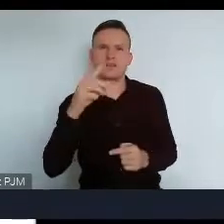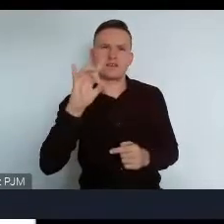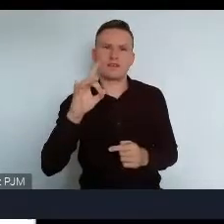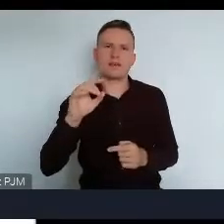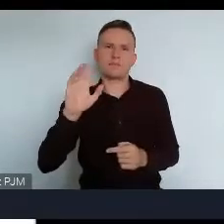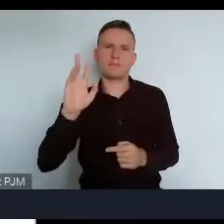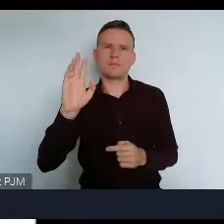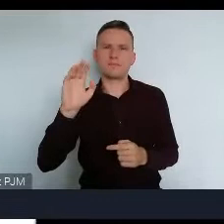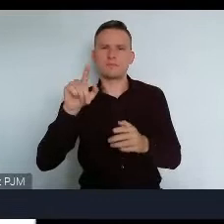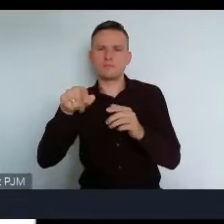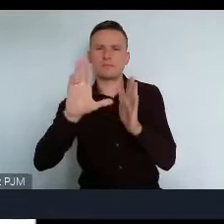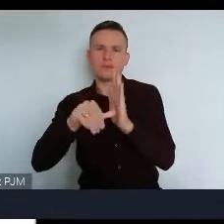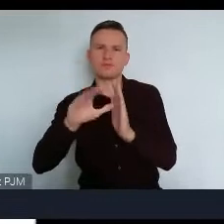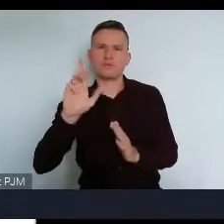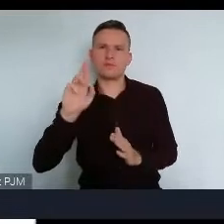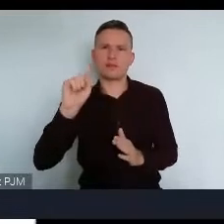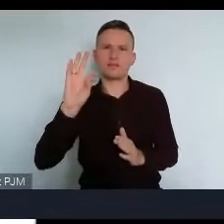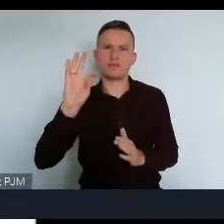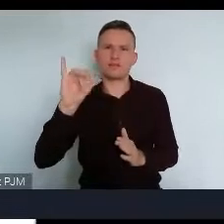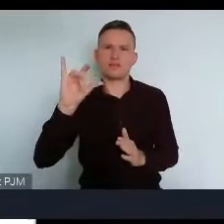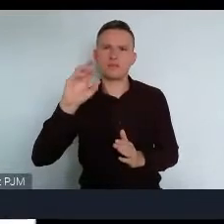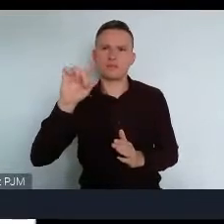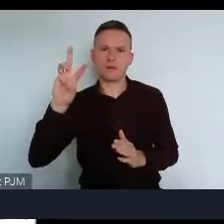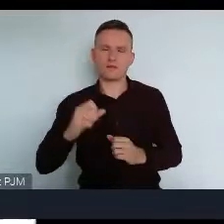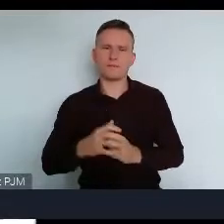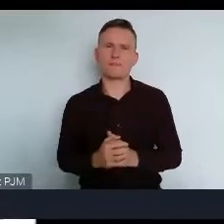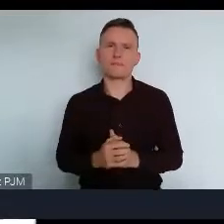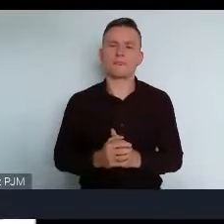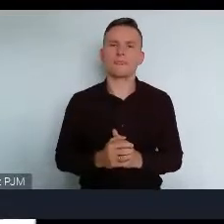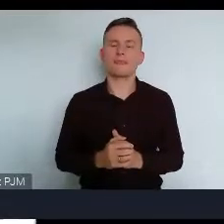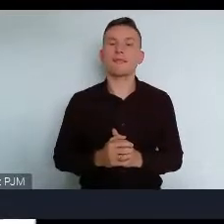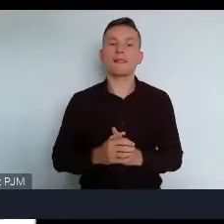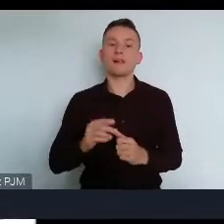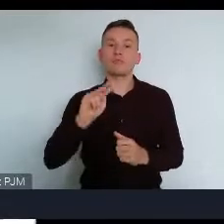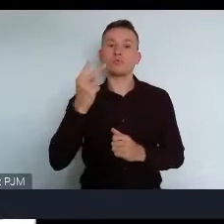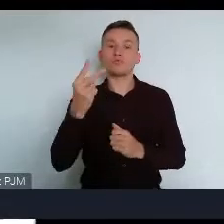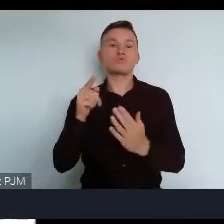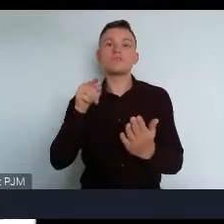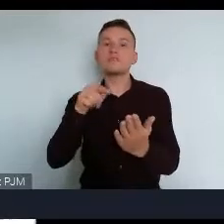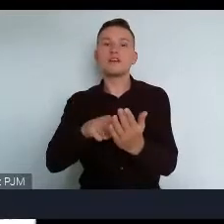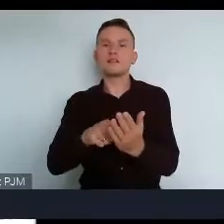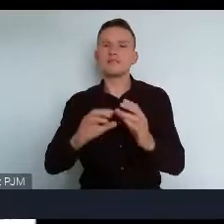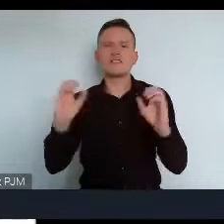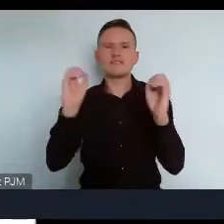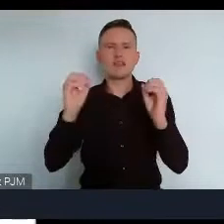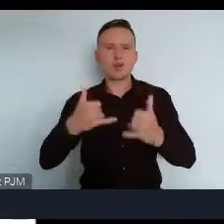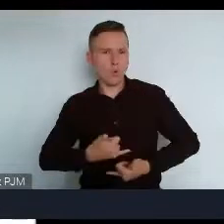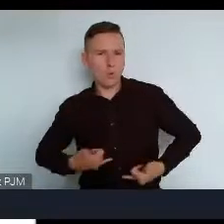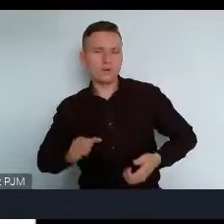Niższy priorytet SDG, takich jak Cel 2. Zero Głodu, czy cel 14. Życie pod Wodą